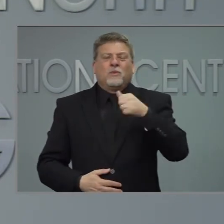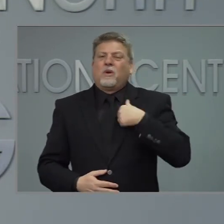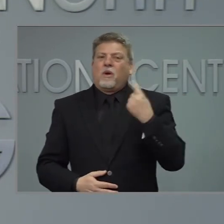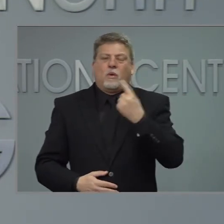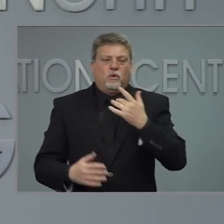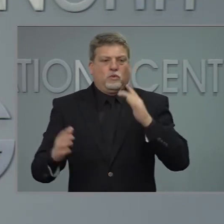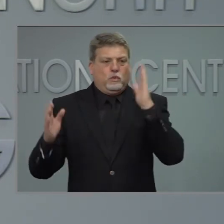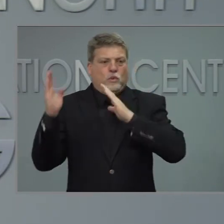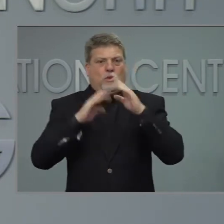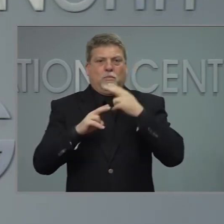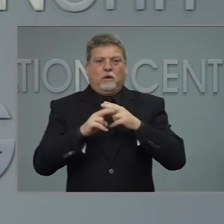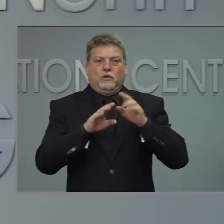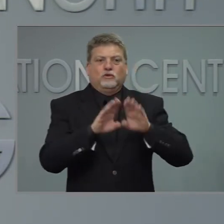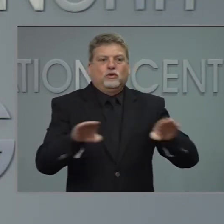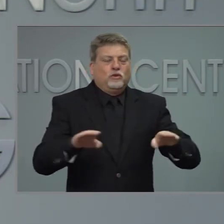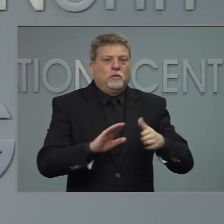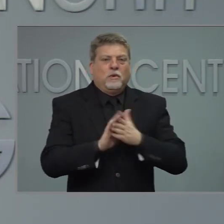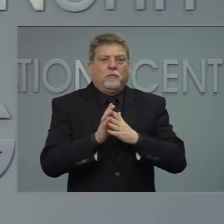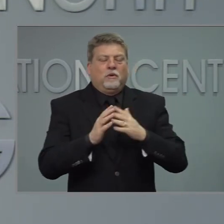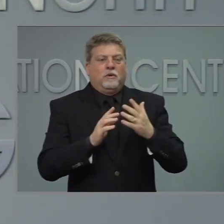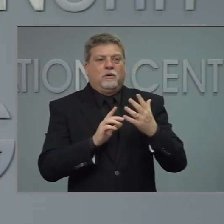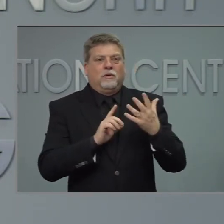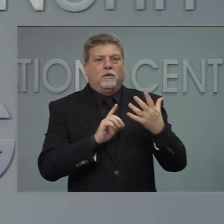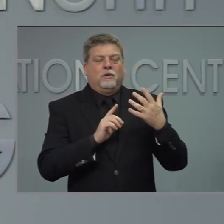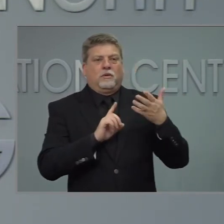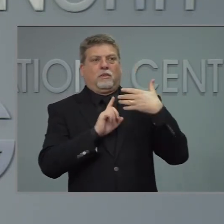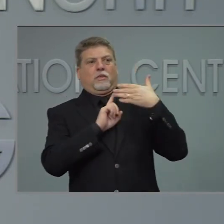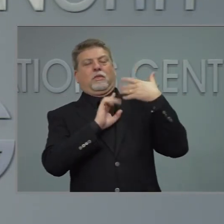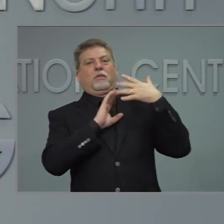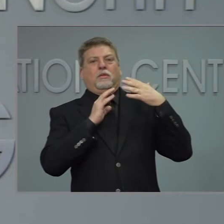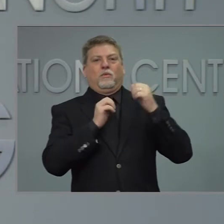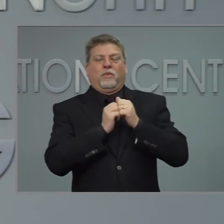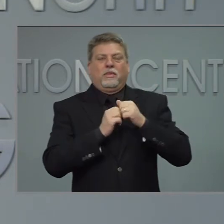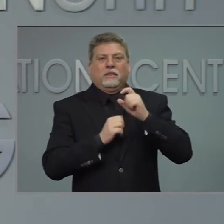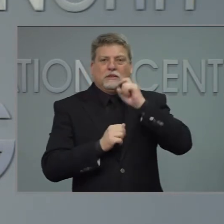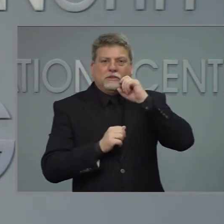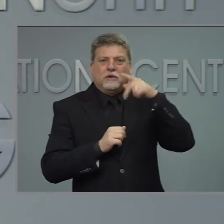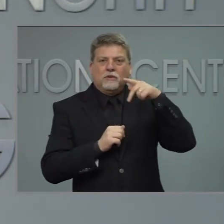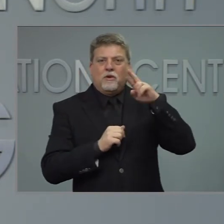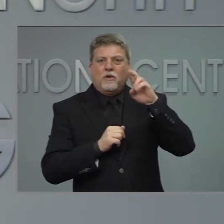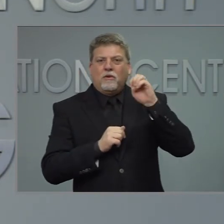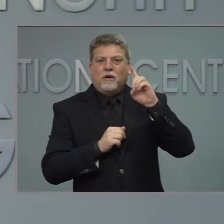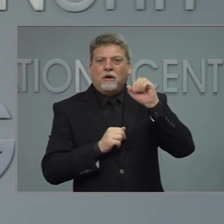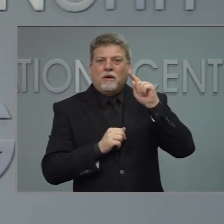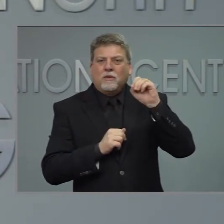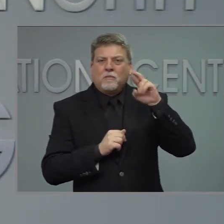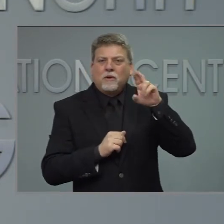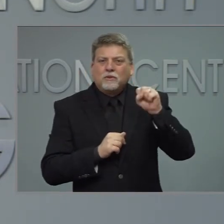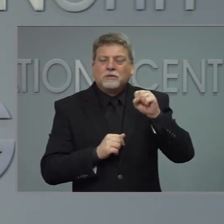niños son víctimas de depredadores sexuales ya sea en línea o en persona, yo sé que